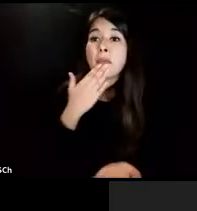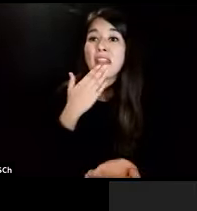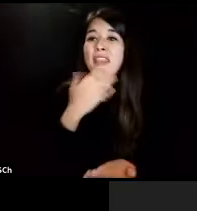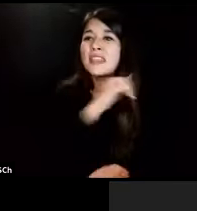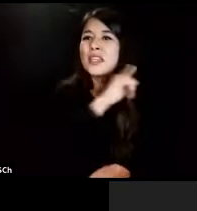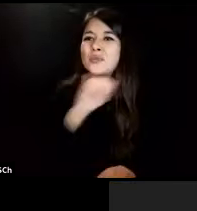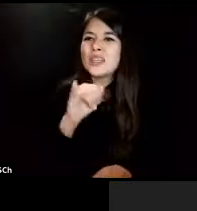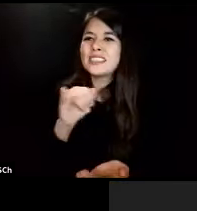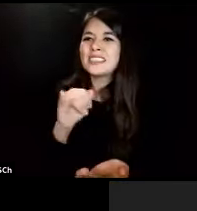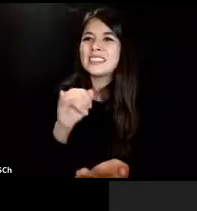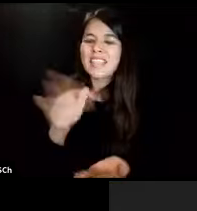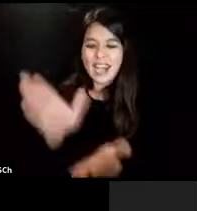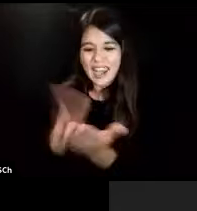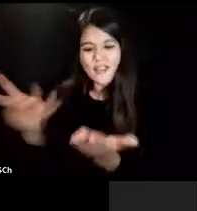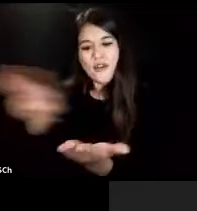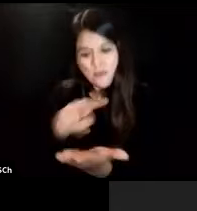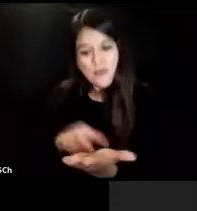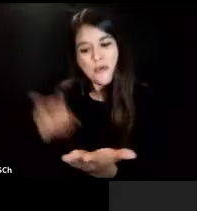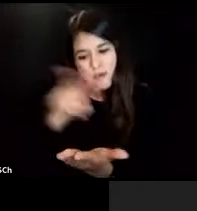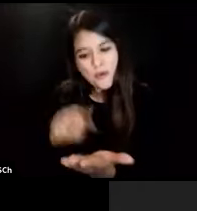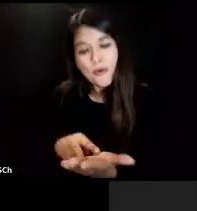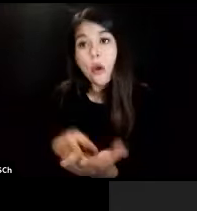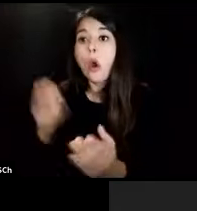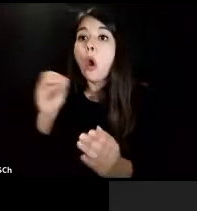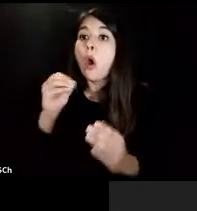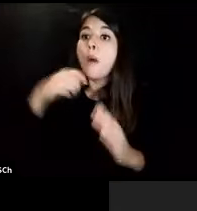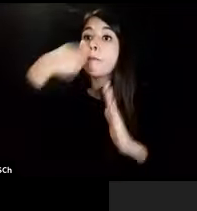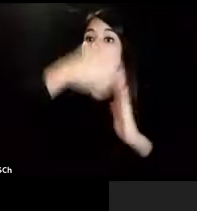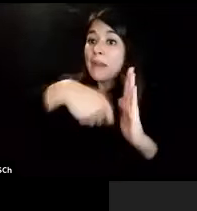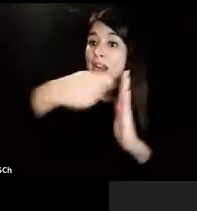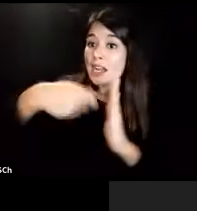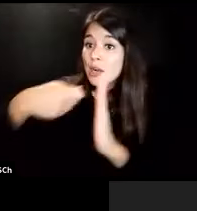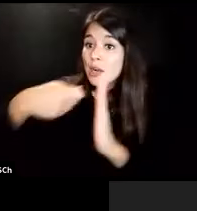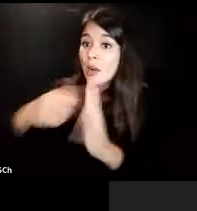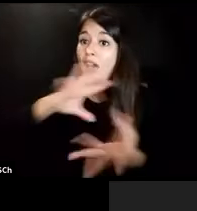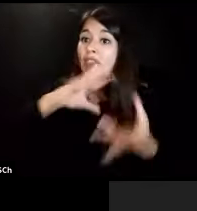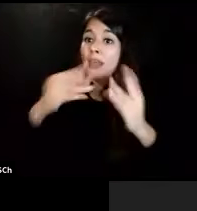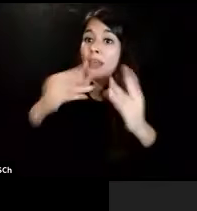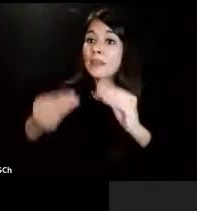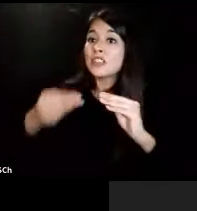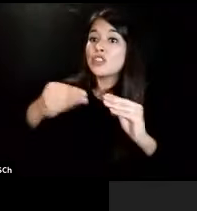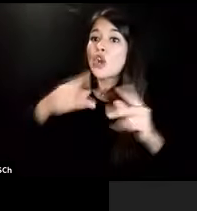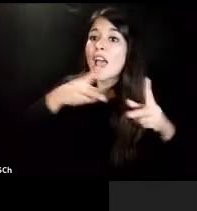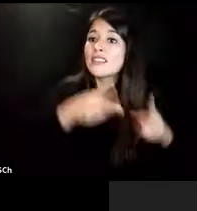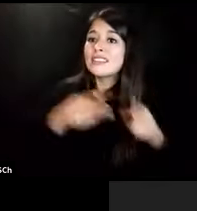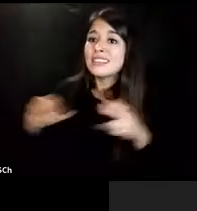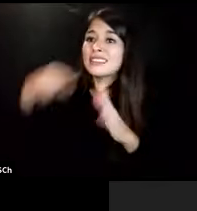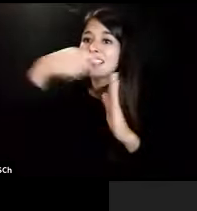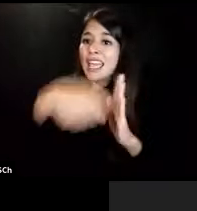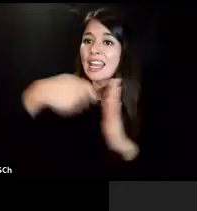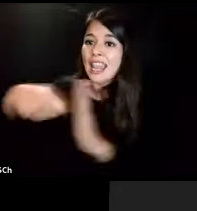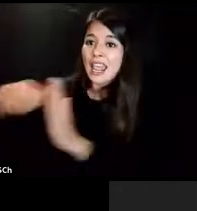que incluso la adaptación de una serie o de una película hace que las personas al revés de lo que se piensa, que es que dejen de leer-